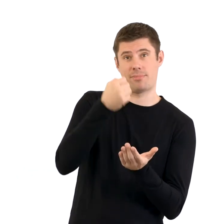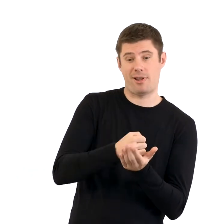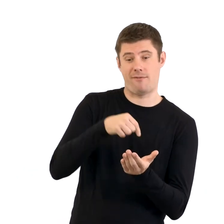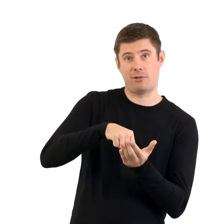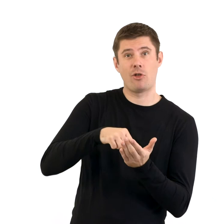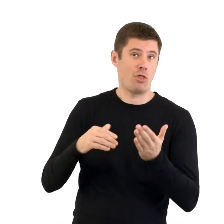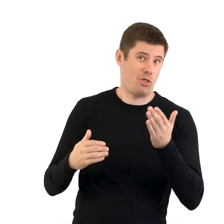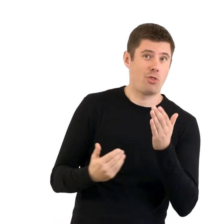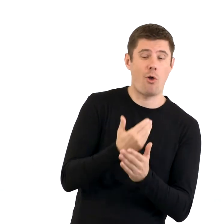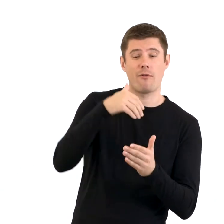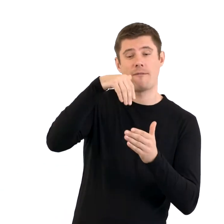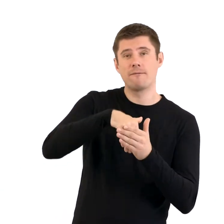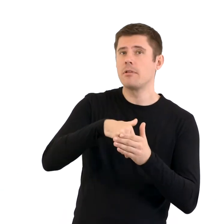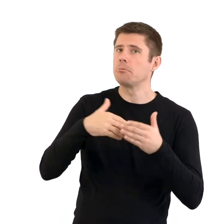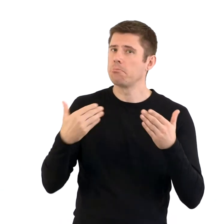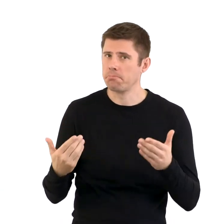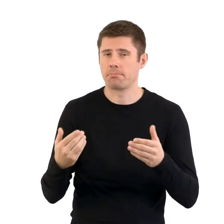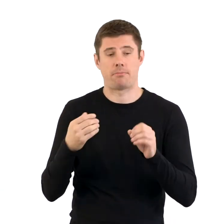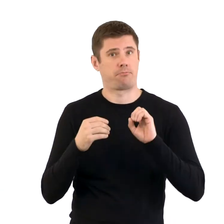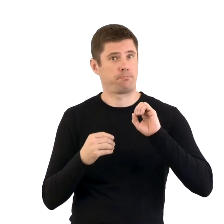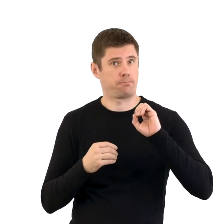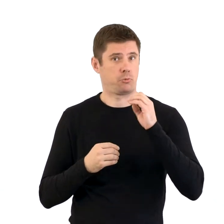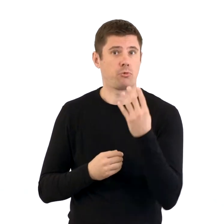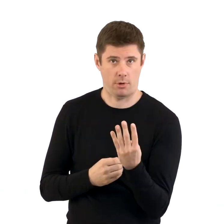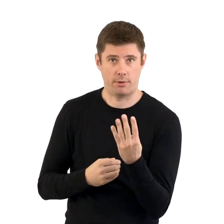Nowe prawo wprowadza m.in.: